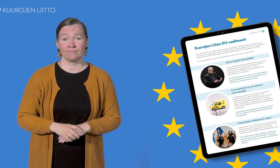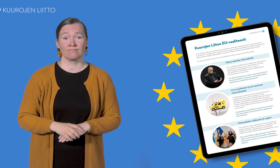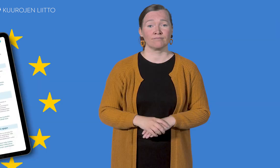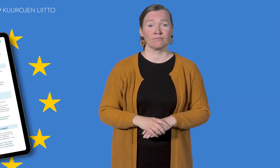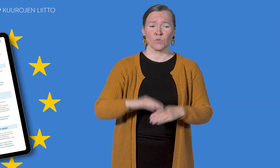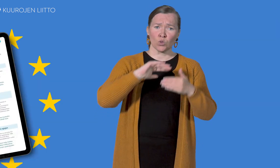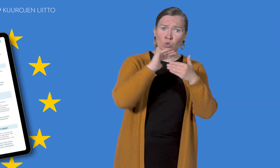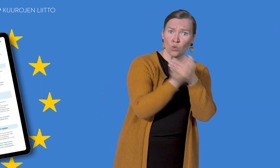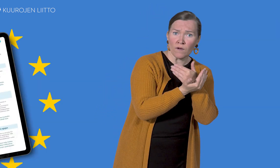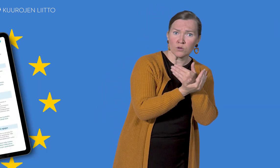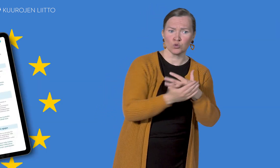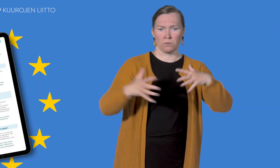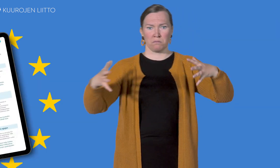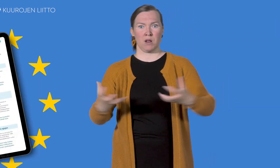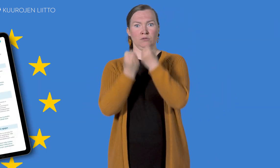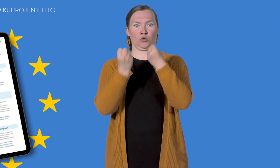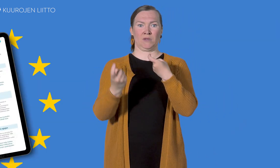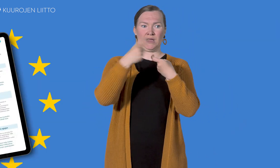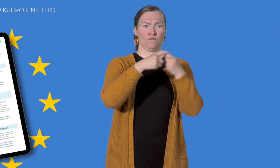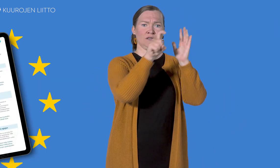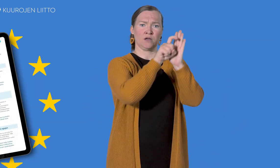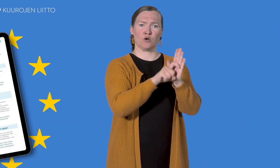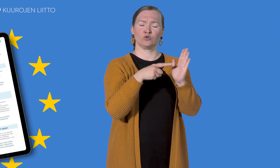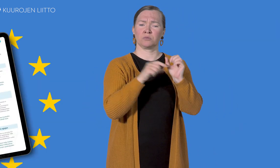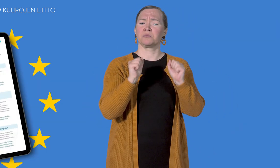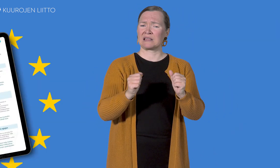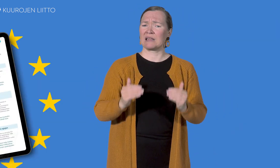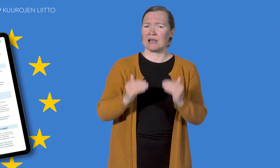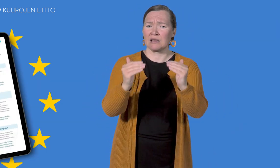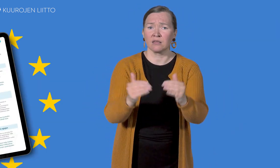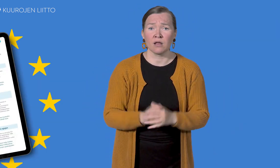Turvallisuuteen ja pelastautumiseen liittyvää säännöstöä on kehitettävä.